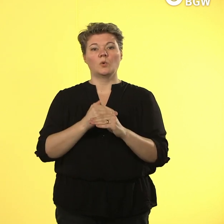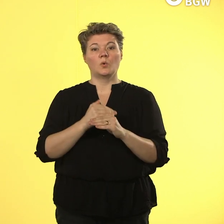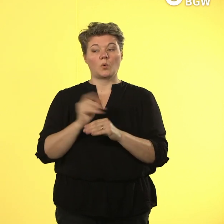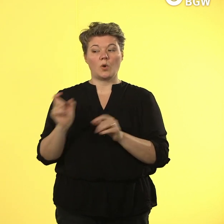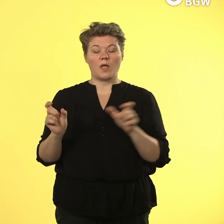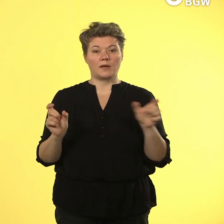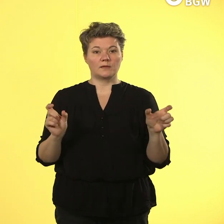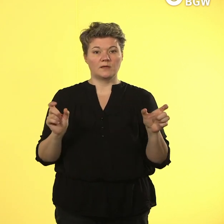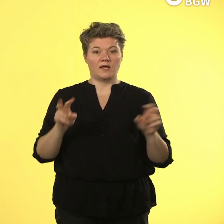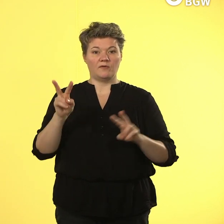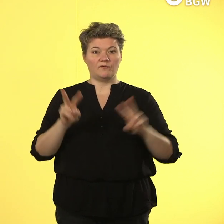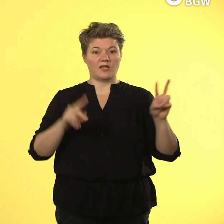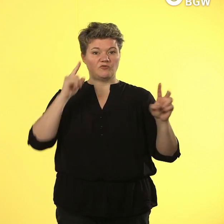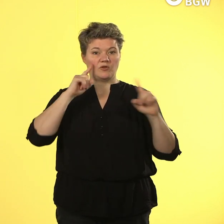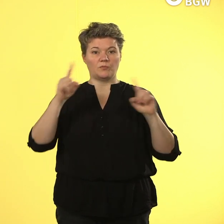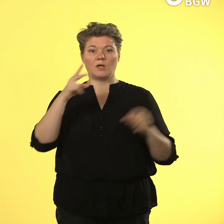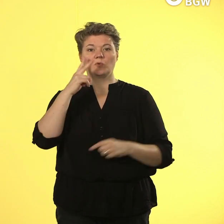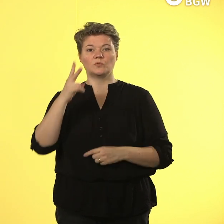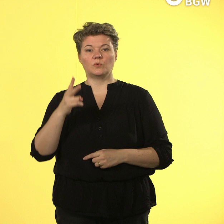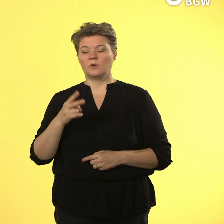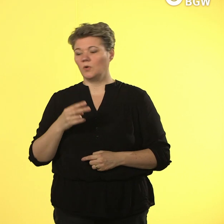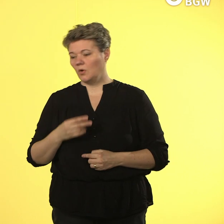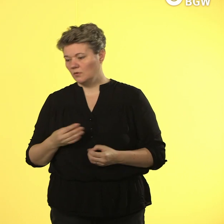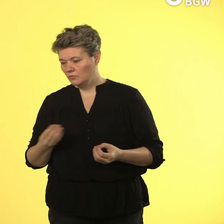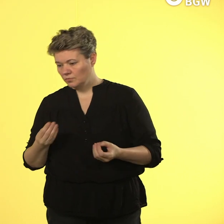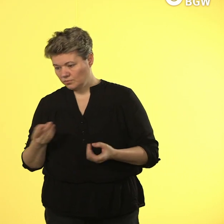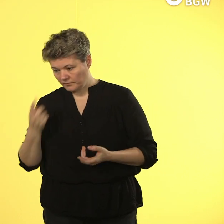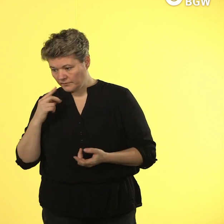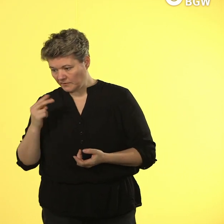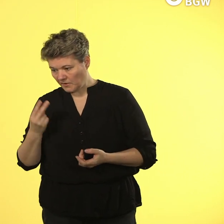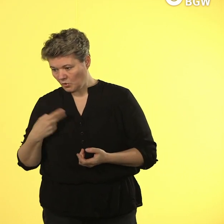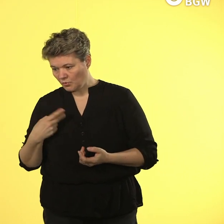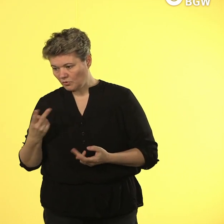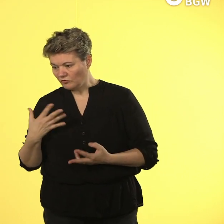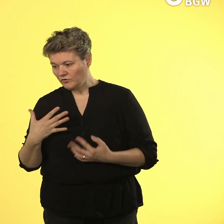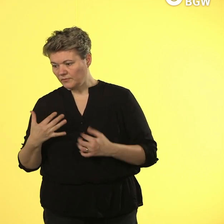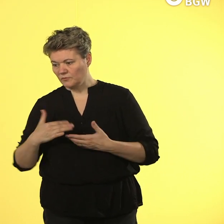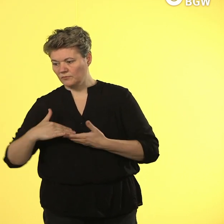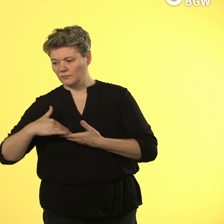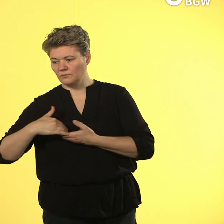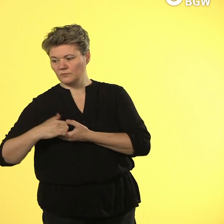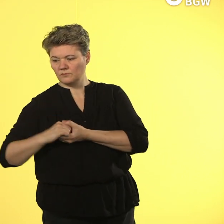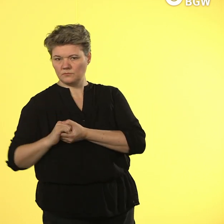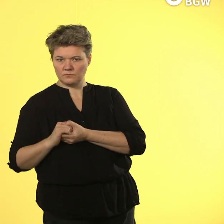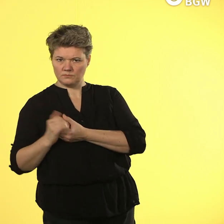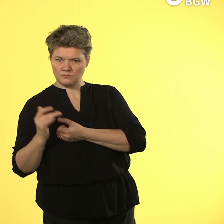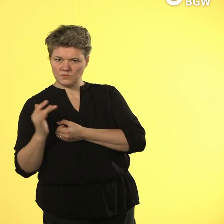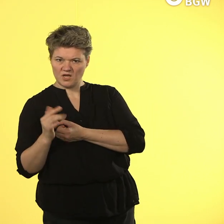So sind Menschen, wir wollen uns gerne austauschen. Ich suche dann nicht unbedingt Ihren Rat